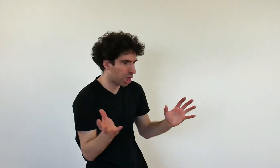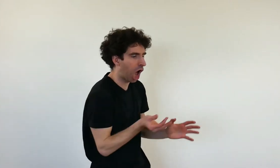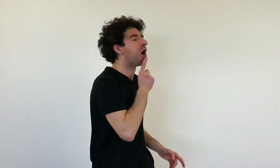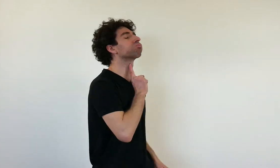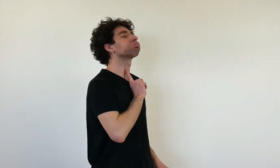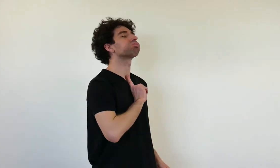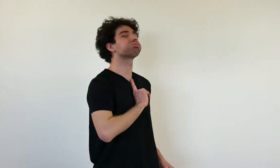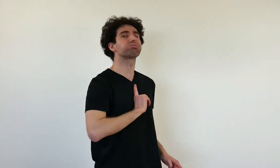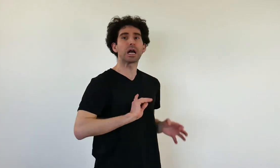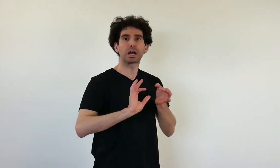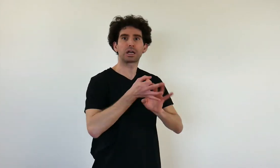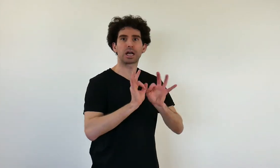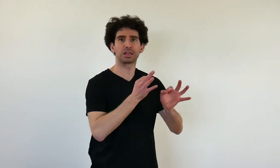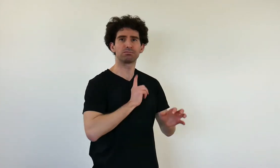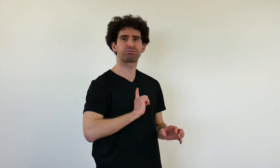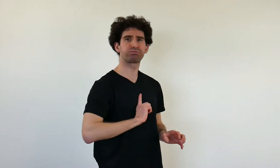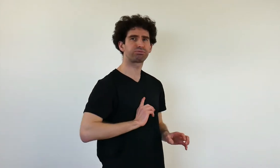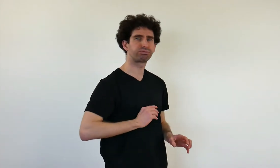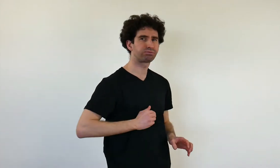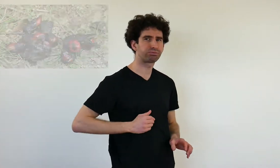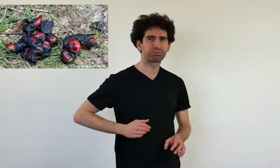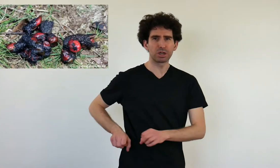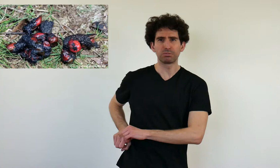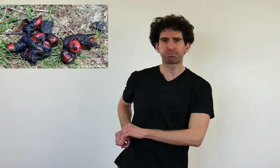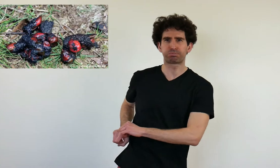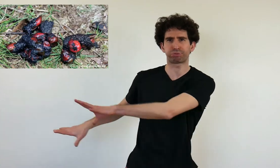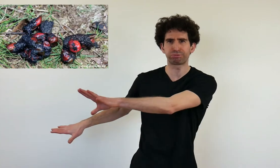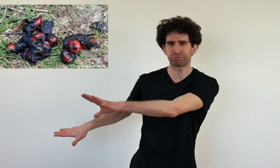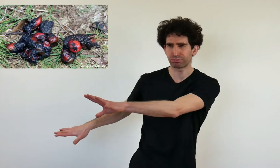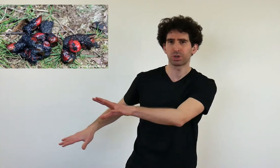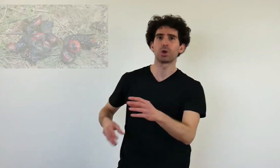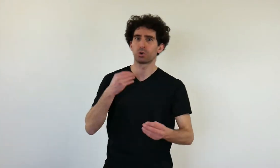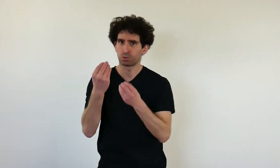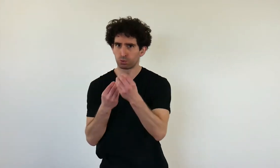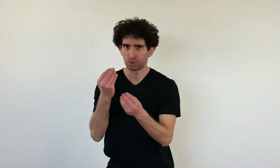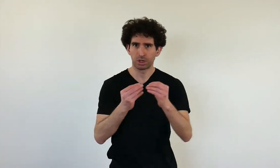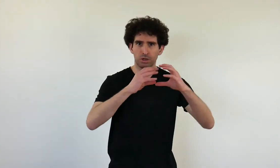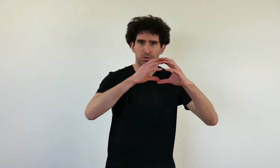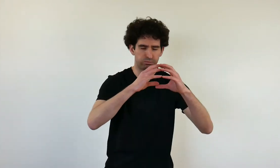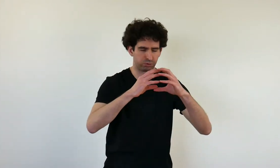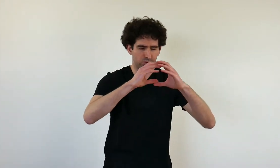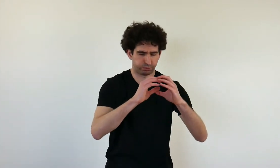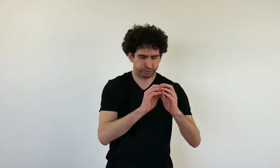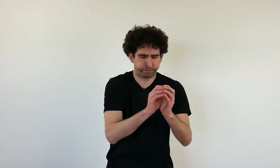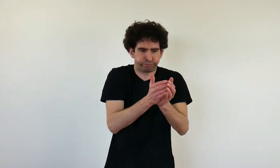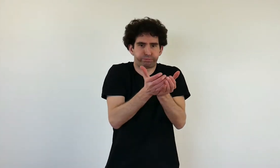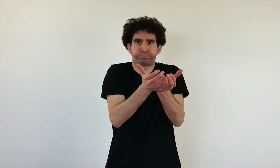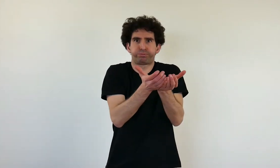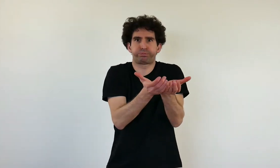qui l'avalent. Les graines descendent puis sont éparpillées "analement". Ou bien, le fruit mûr s'ouvre